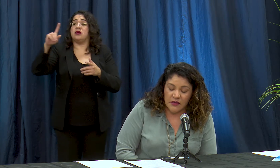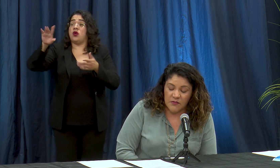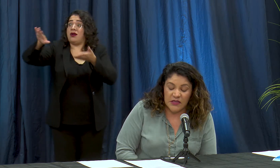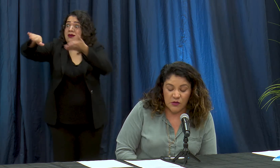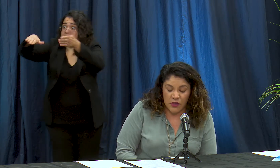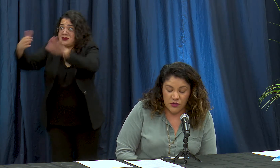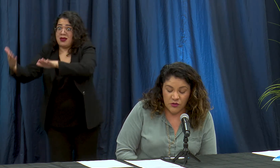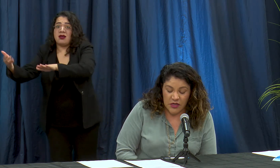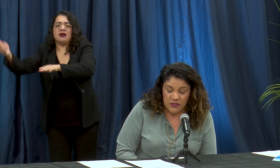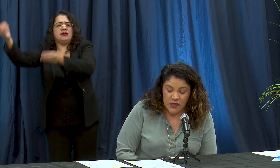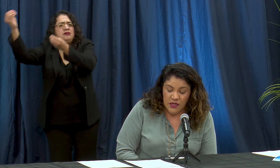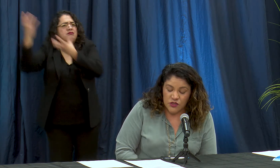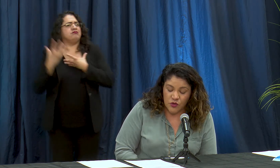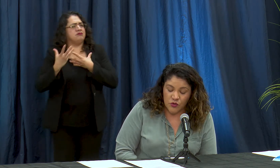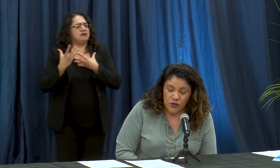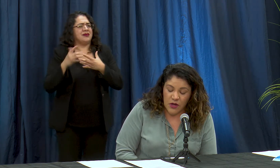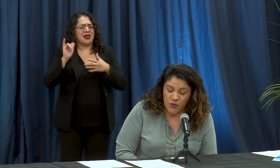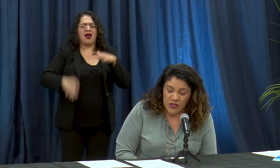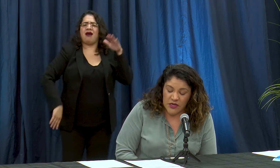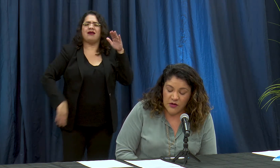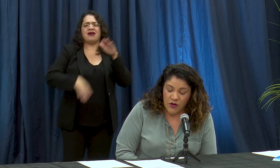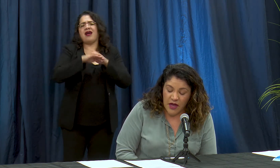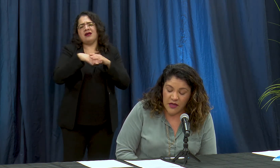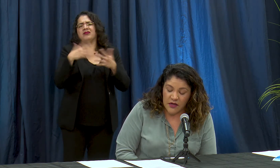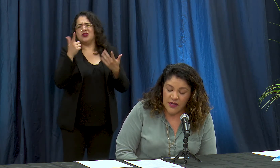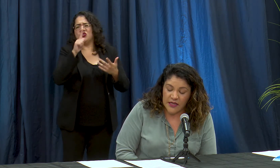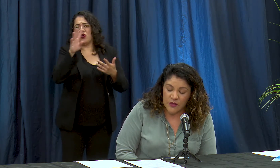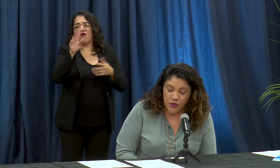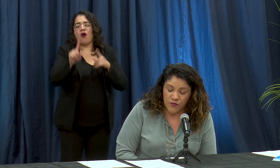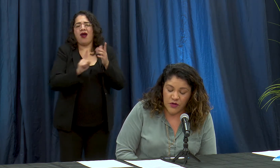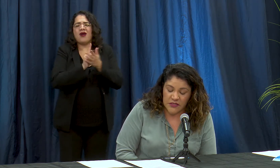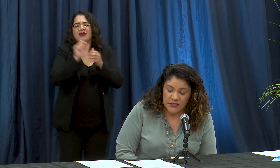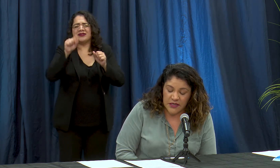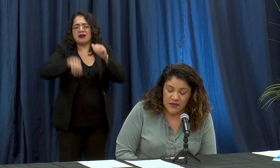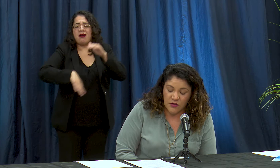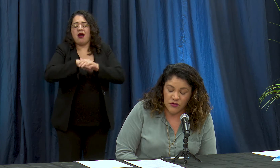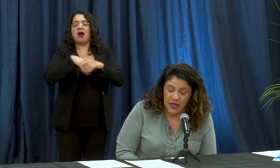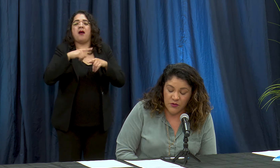en t cuatro horas Co Corona muerte en el hogar el equipo foreign say del condado